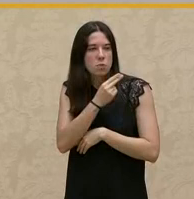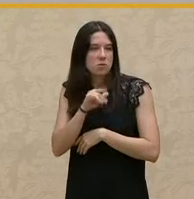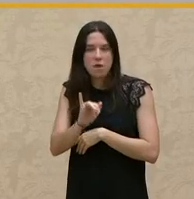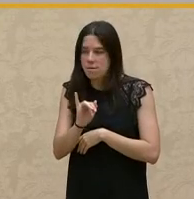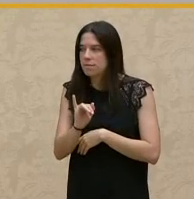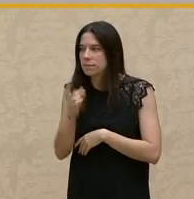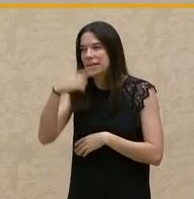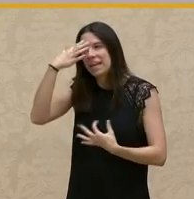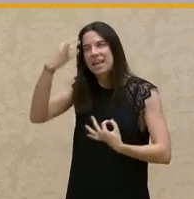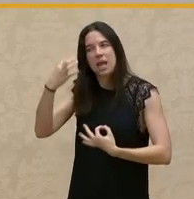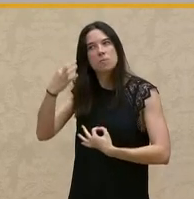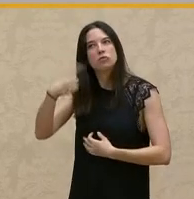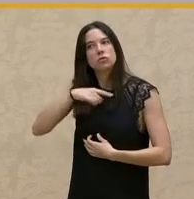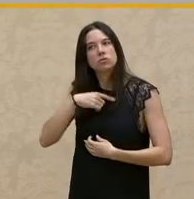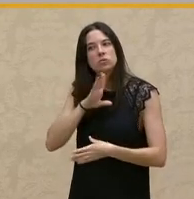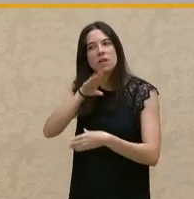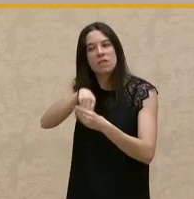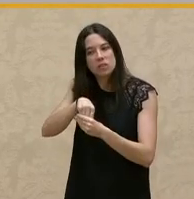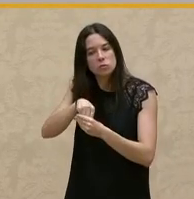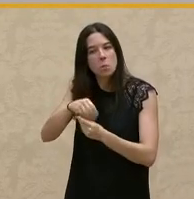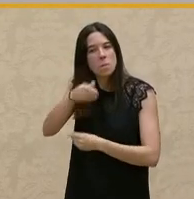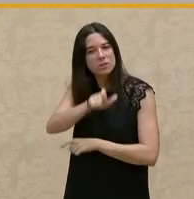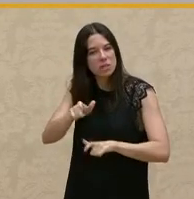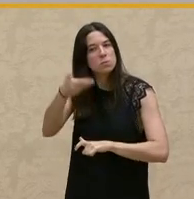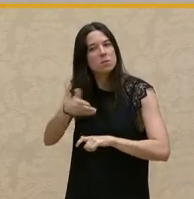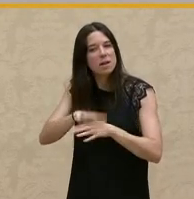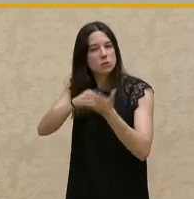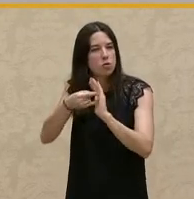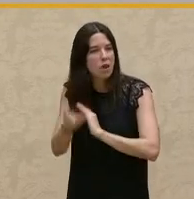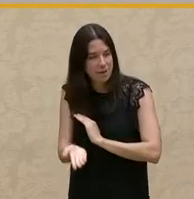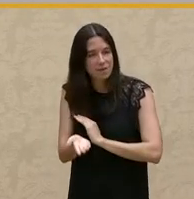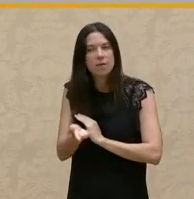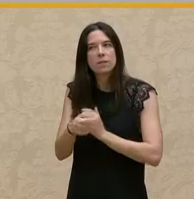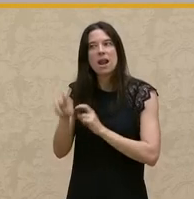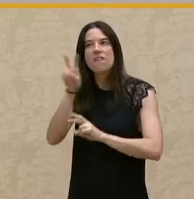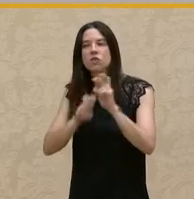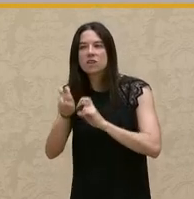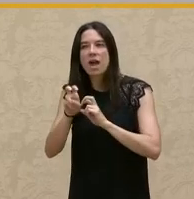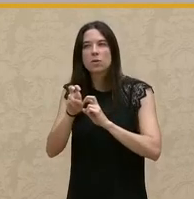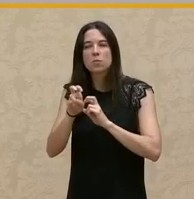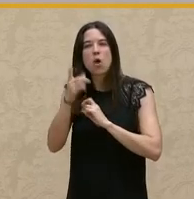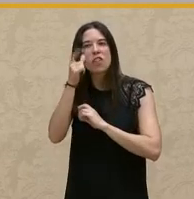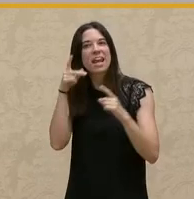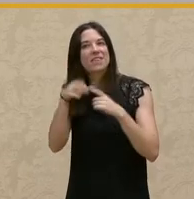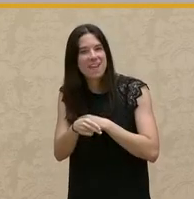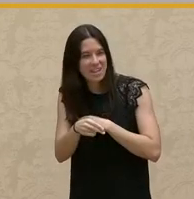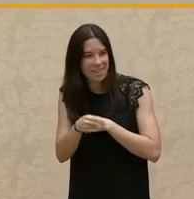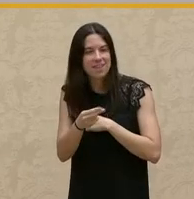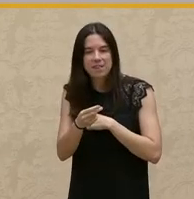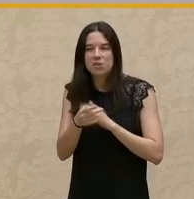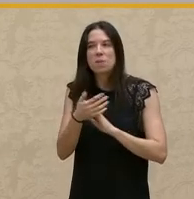creemos que somos parte importante de la solución en la búsqueda de la prevención de la ceguera.